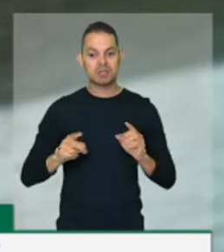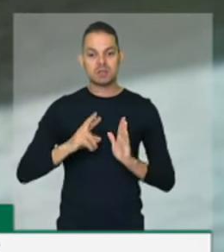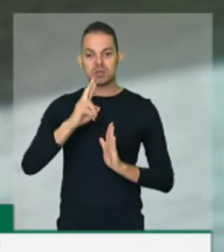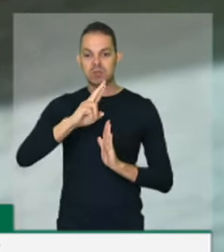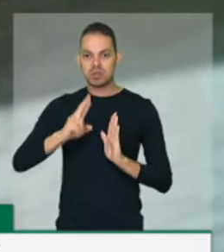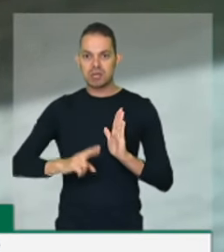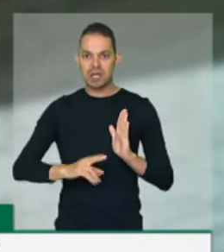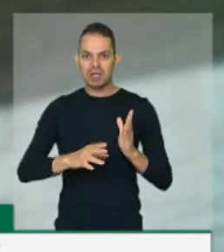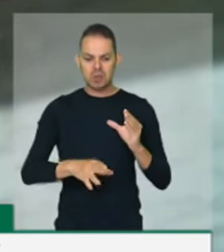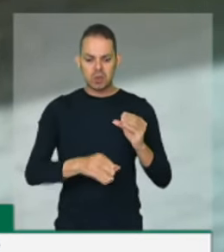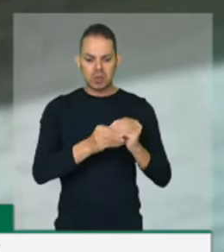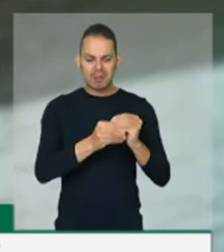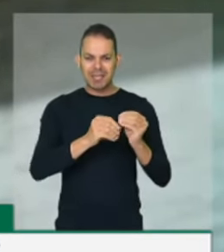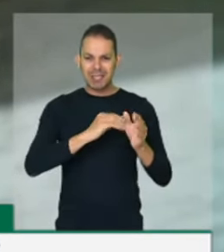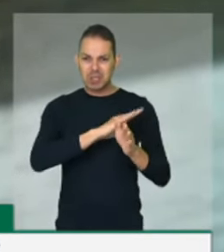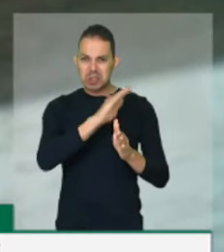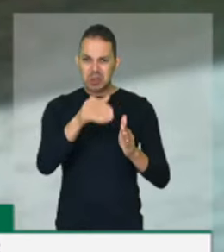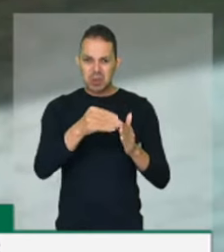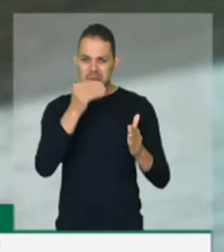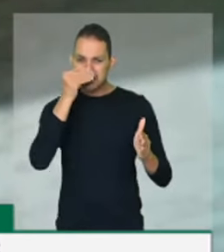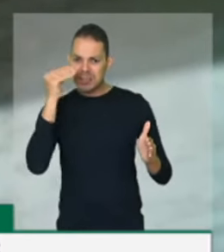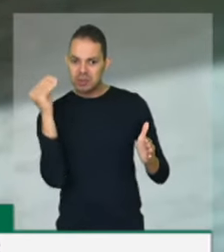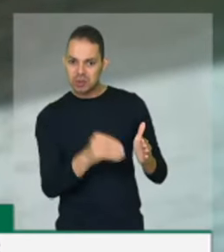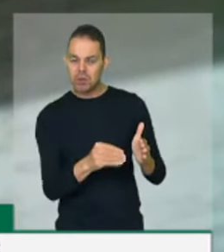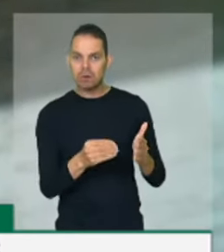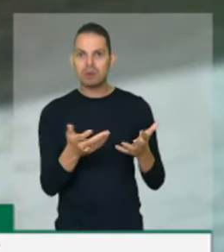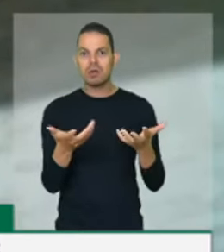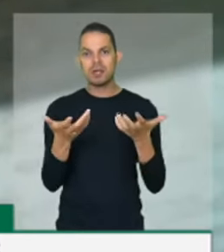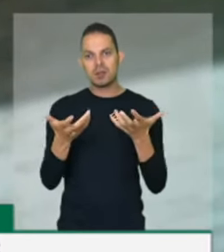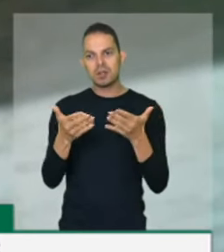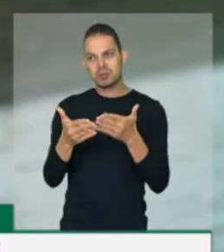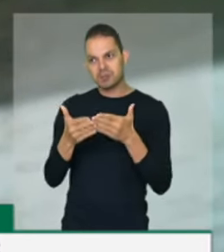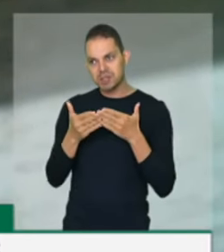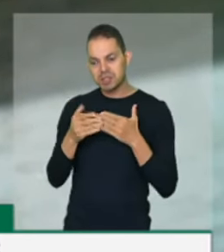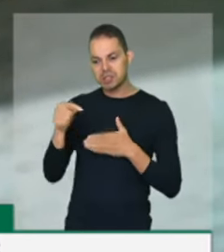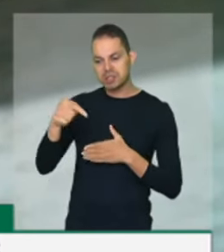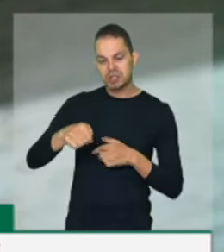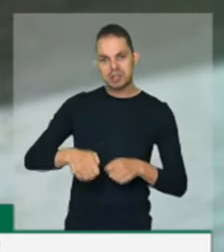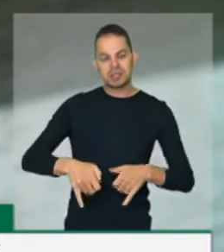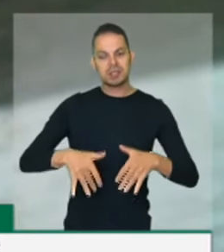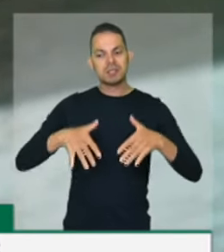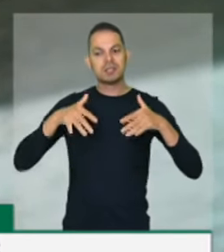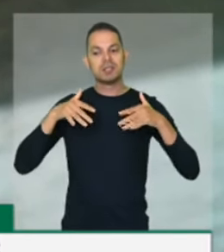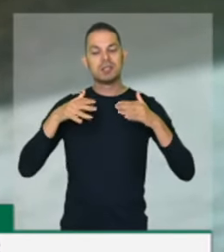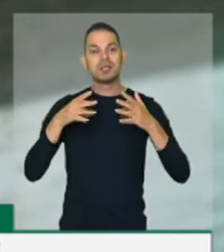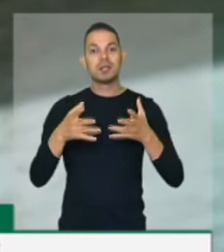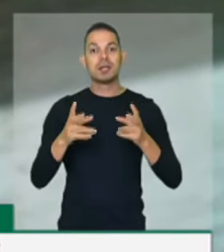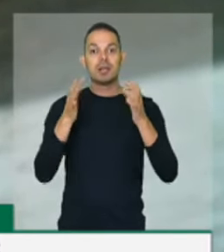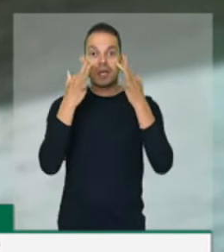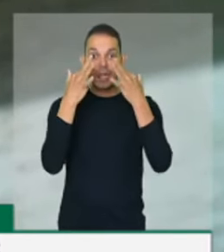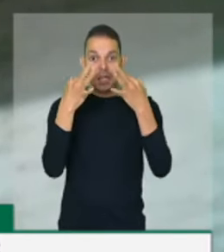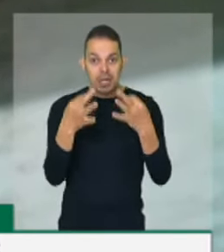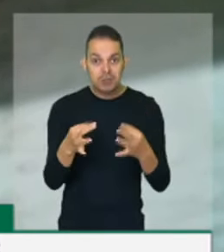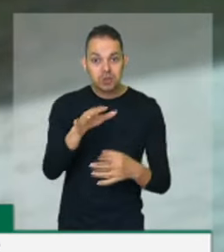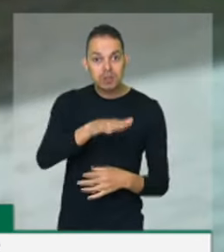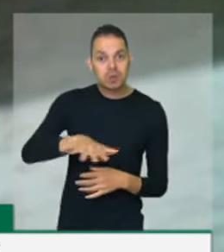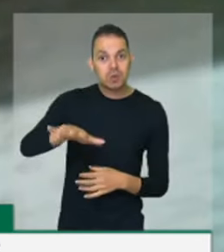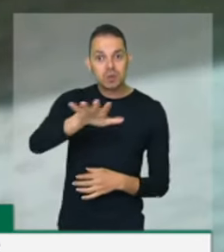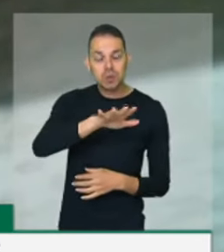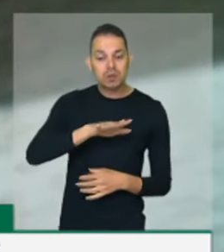QUERIA FAZER UM APELO PARA ESSE PLENÁRIO CHAMAR A ATENÇÃO DESSE PLENÁRIO, PODEMOS ESTAR APROVANDO UM PROJETO QUE NÃO TRAGA NENHUM NOVO LEITO PARA O SUS. POR